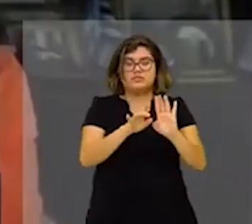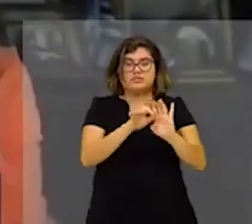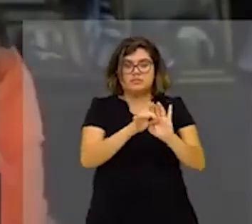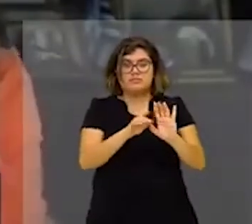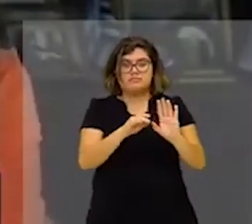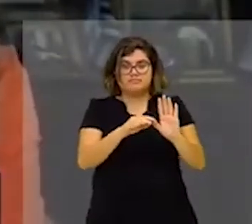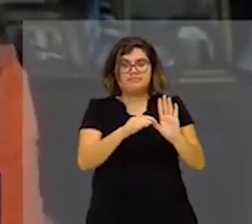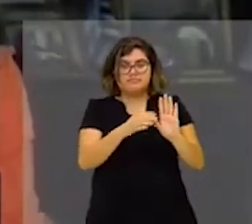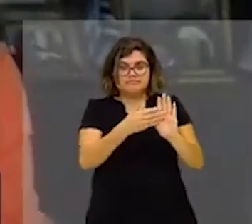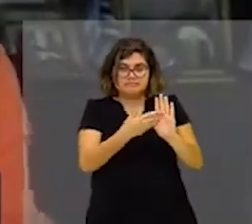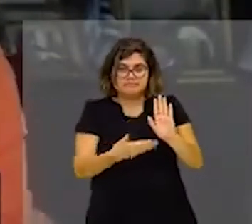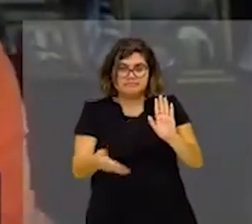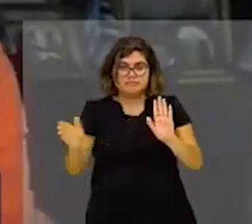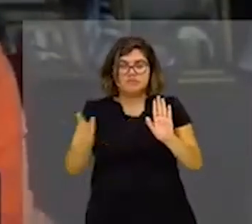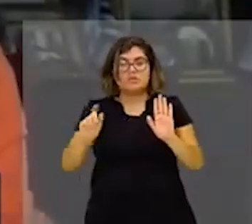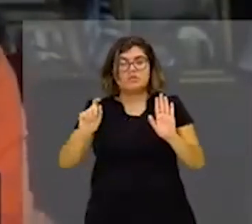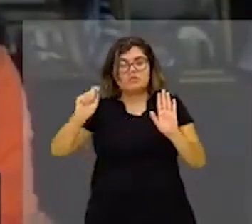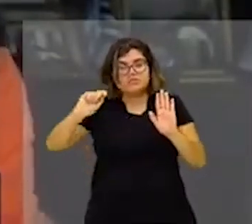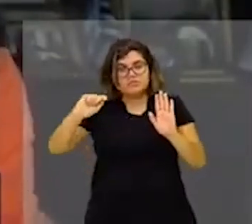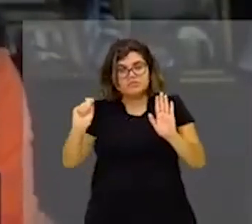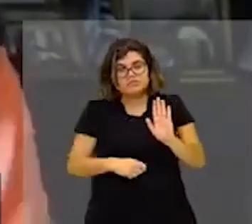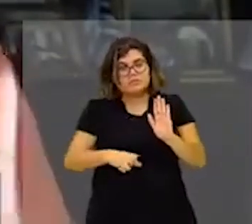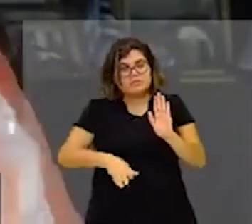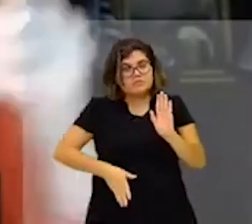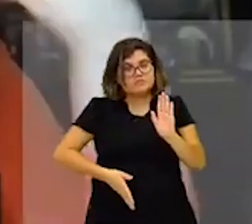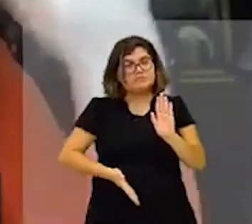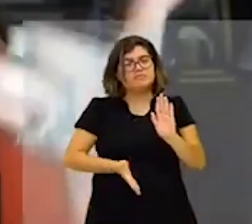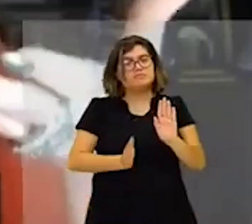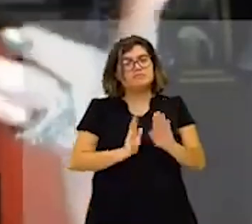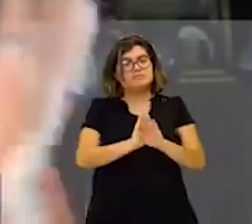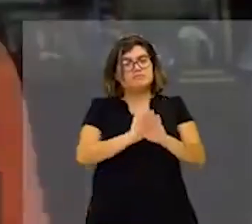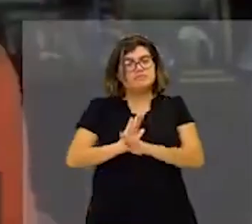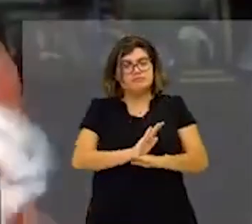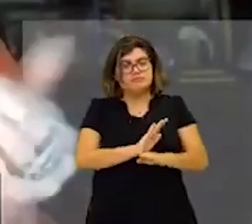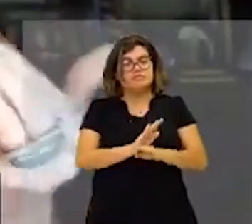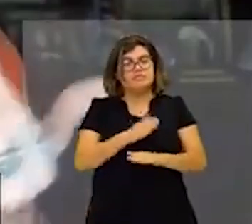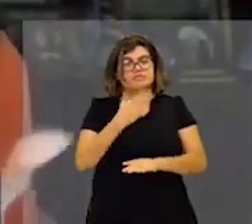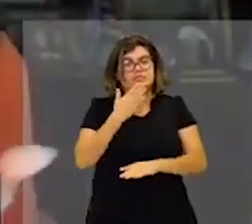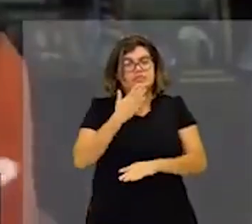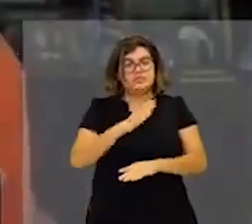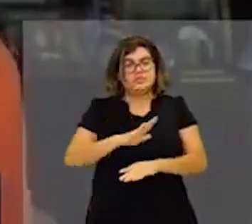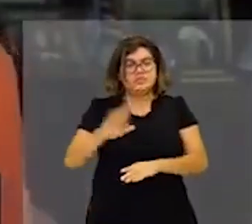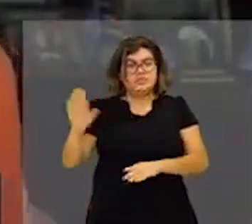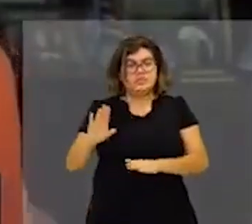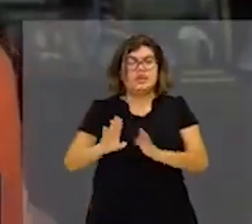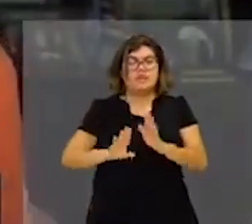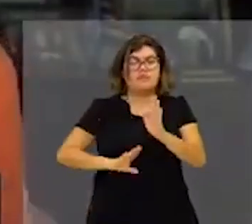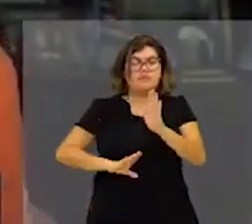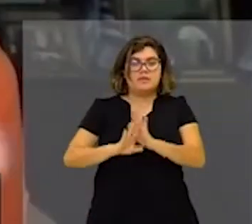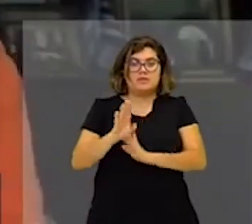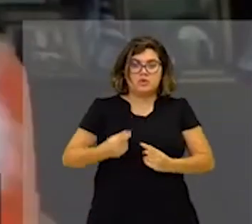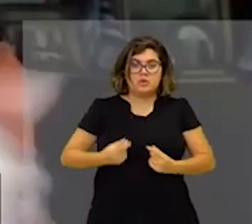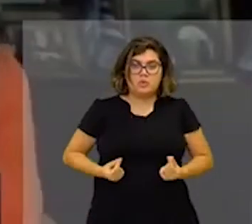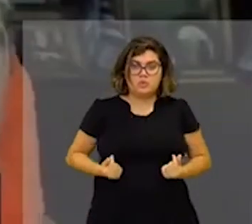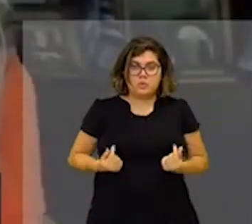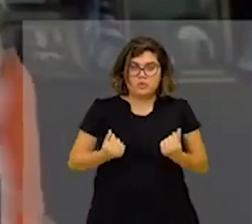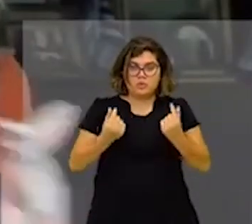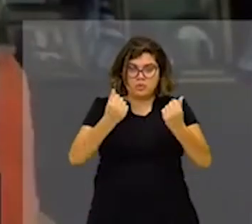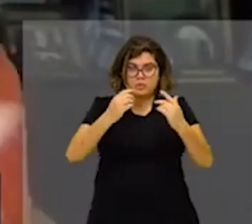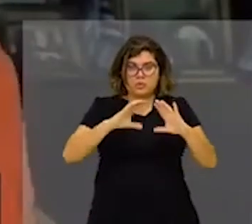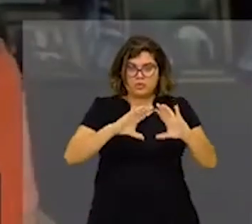para a personificação das candidaturas evitando os limites da das agremiações para que candidatos